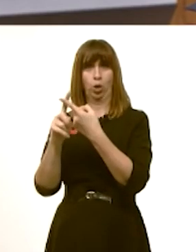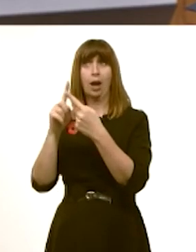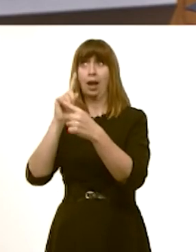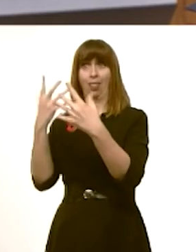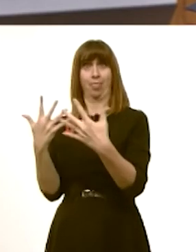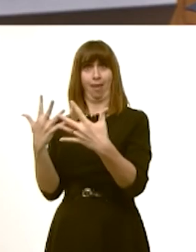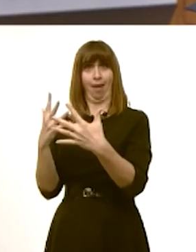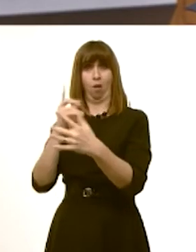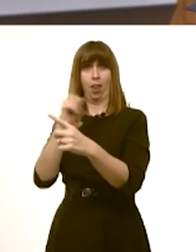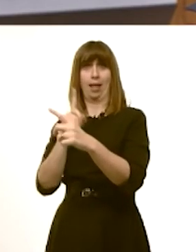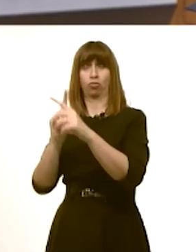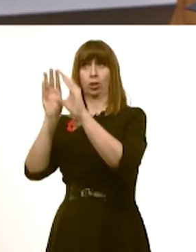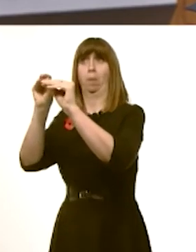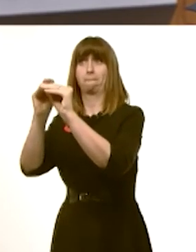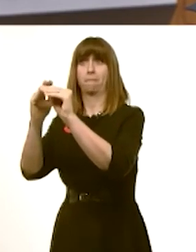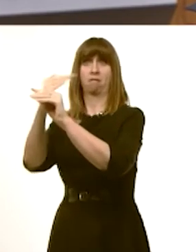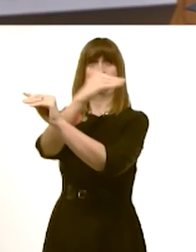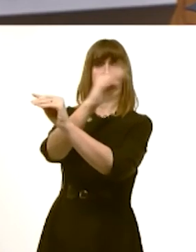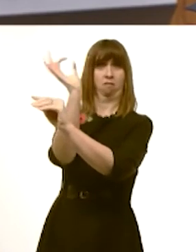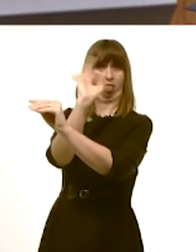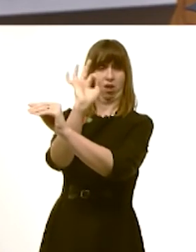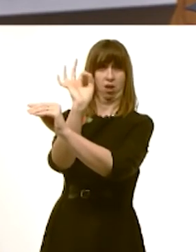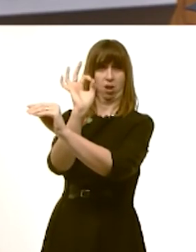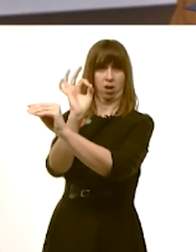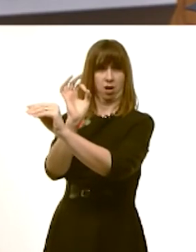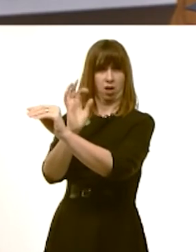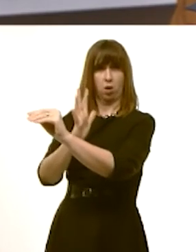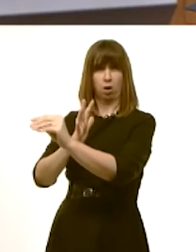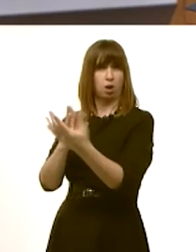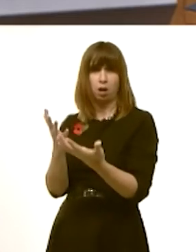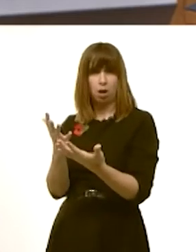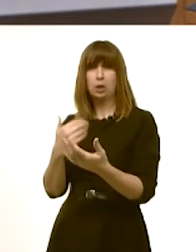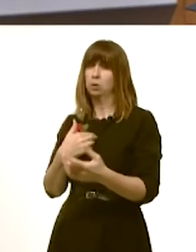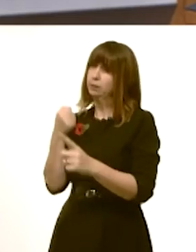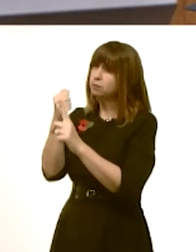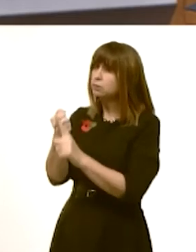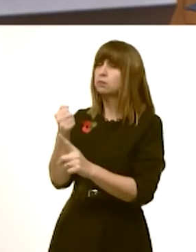niín dal i bwyso ar Lywodraeth y Deyrnas Unedig i drydaneiddio nid dim ond y de, ond